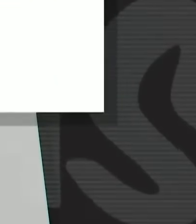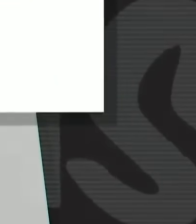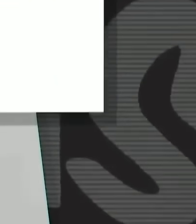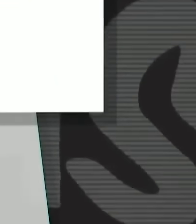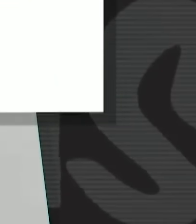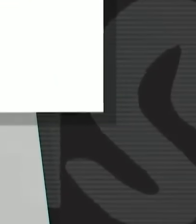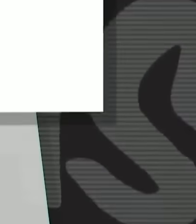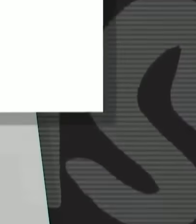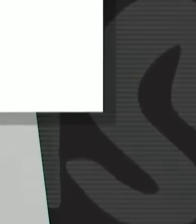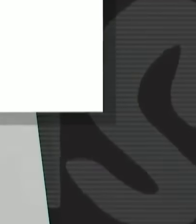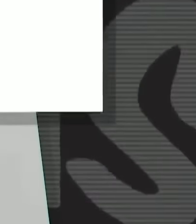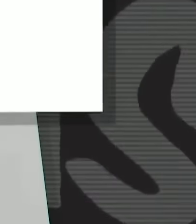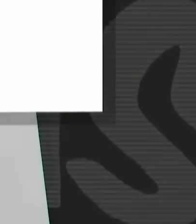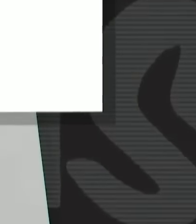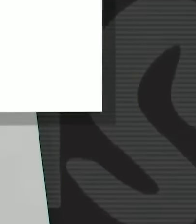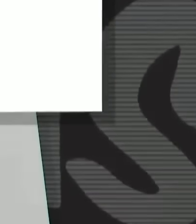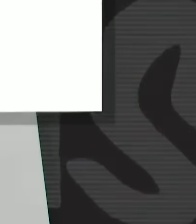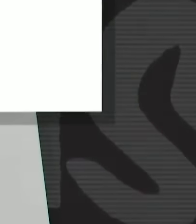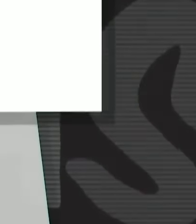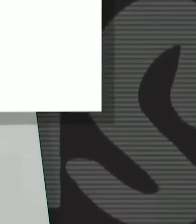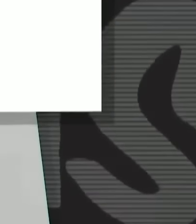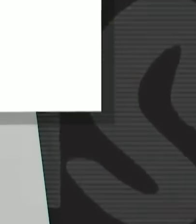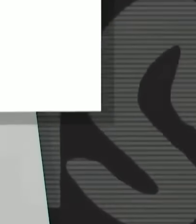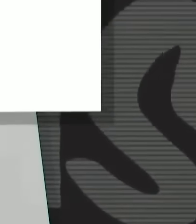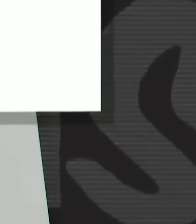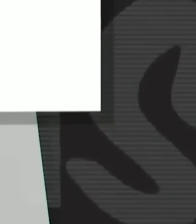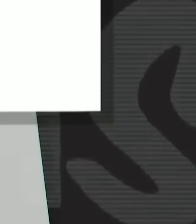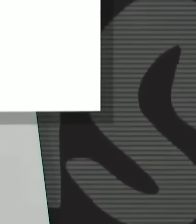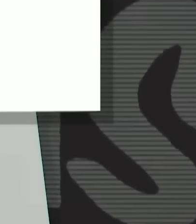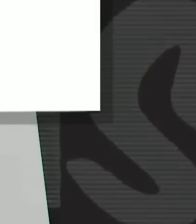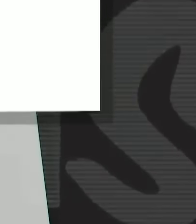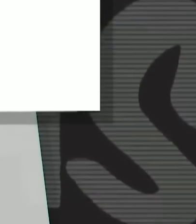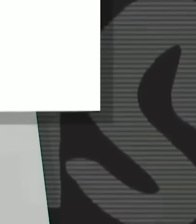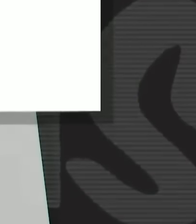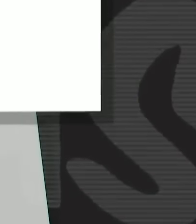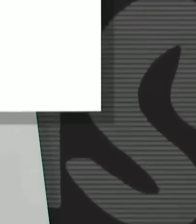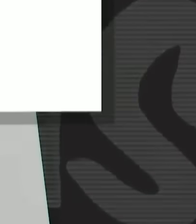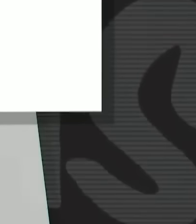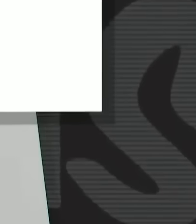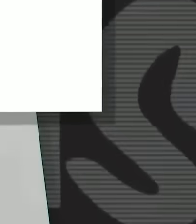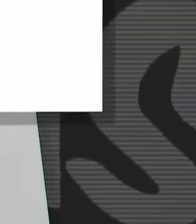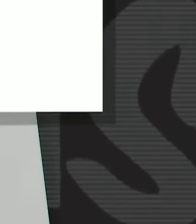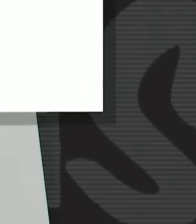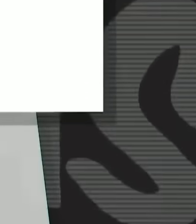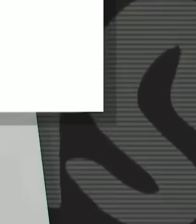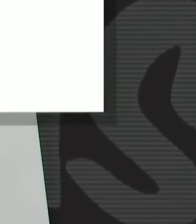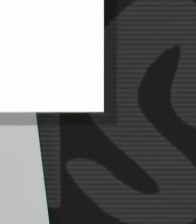meta la aplicación de 50.5 5 millones de dosis en el país, incluyendo 35.4 millones contra influenza